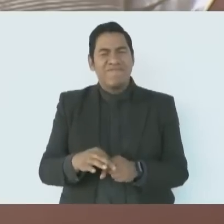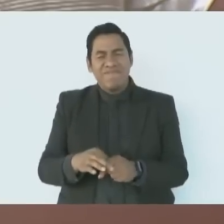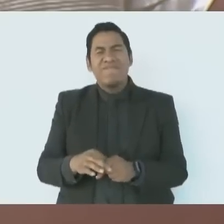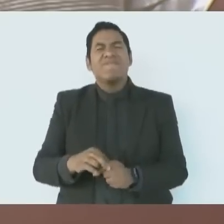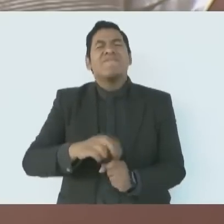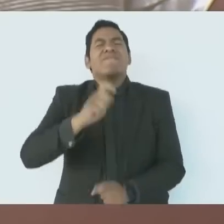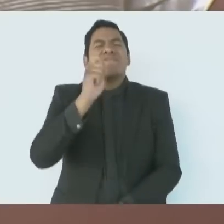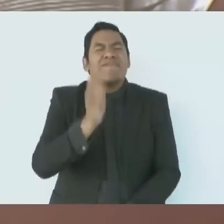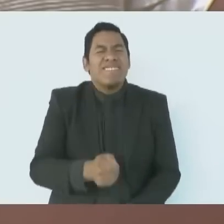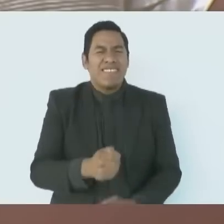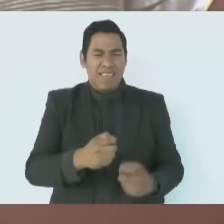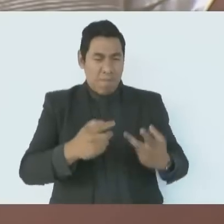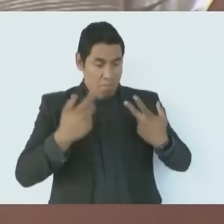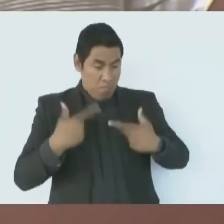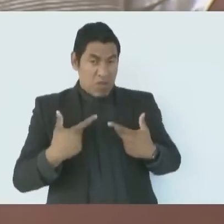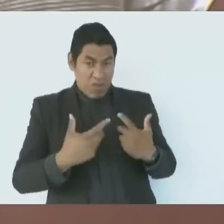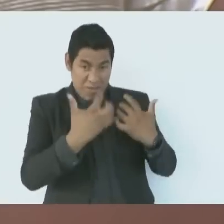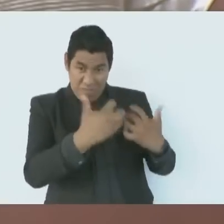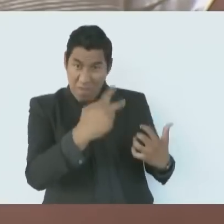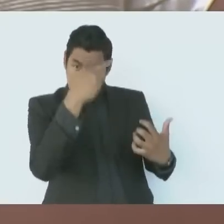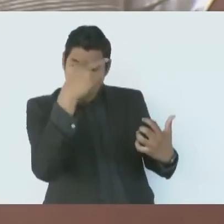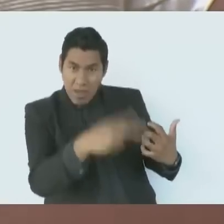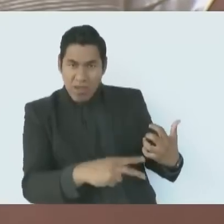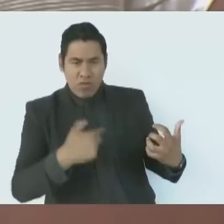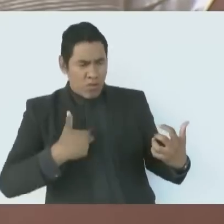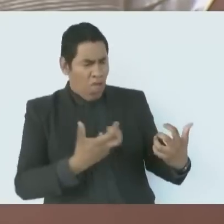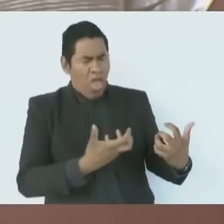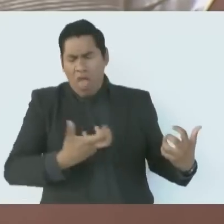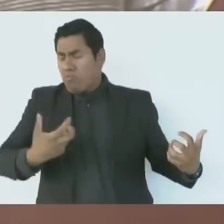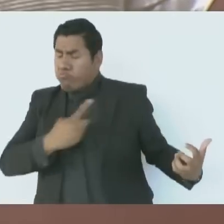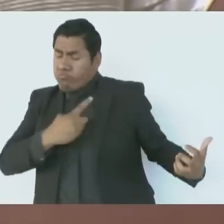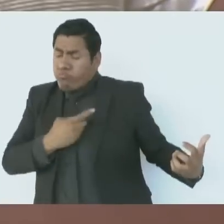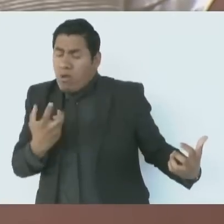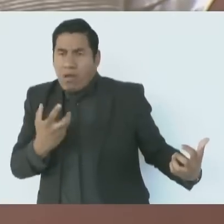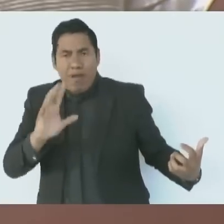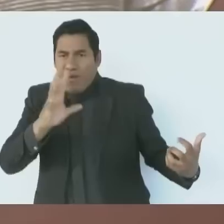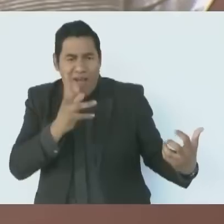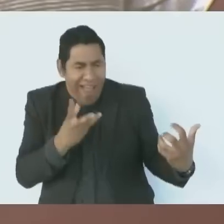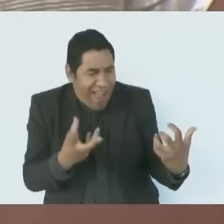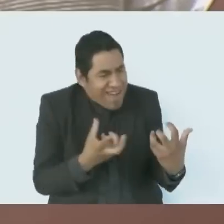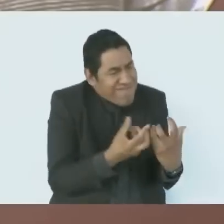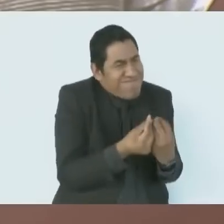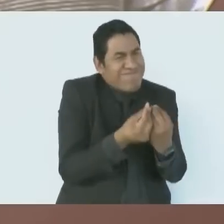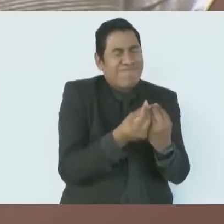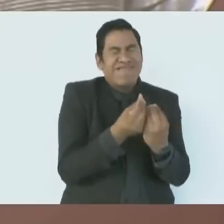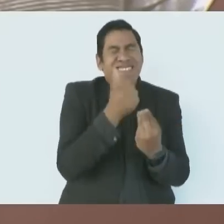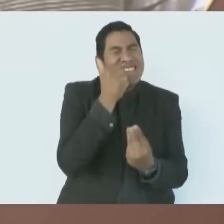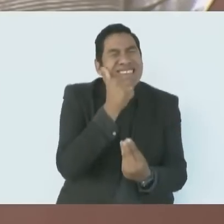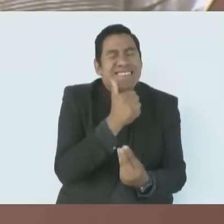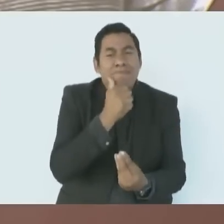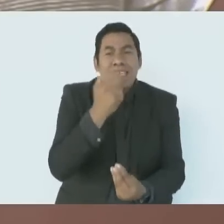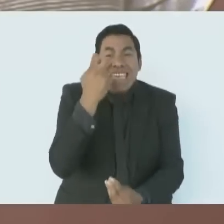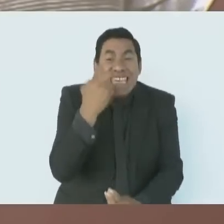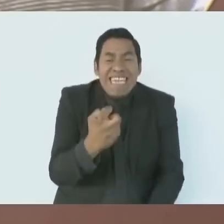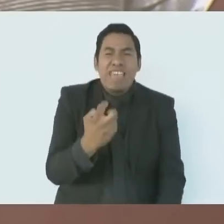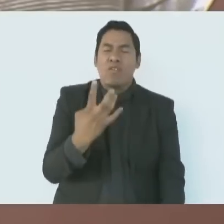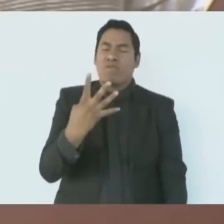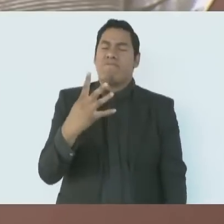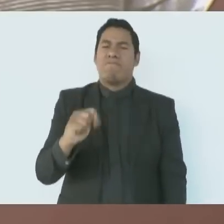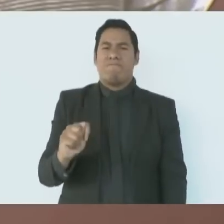todo sin el pueblo Eso quiere decir ser un gobierno de la transformación cuando